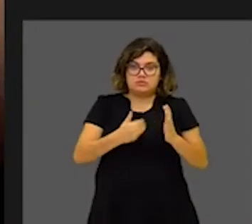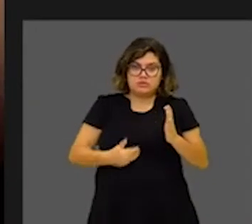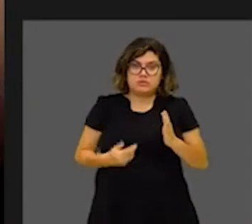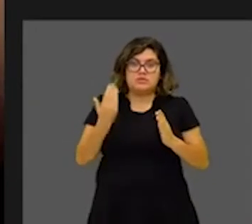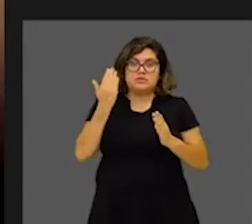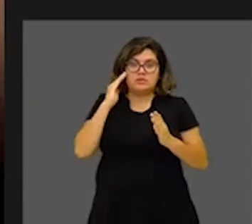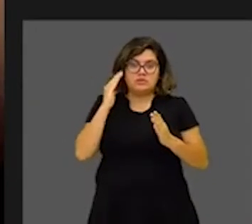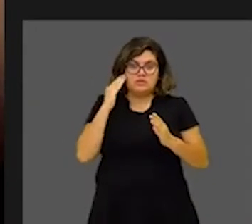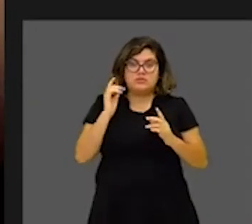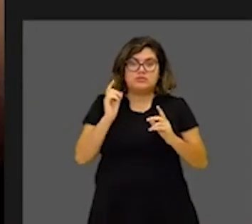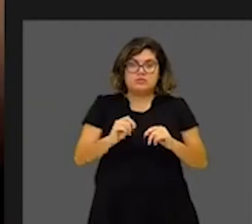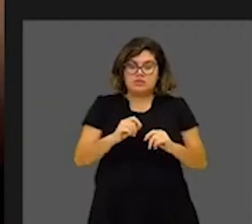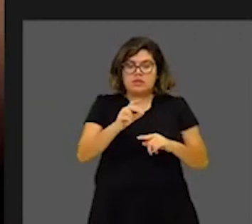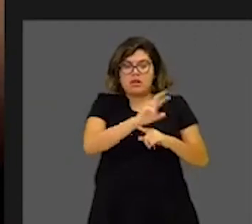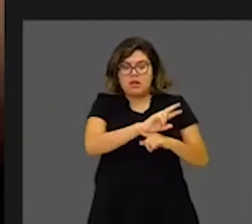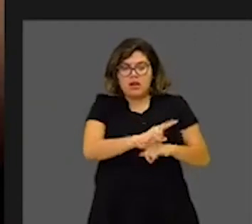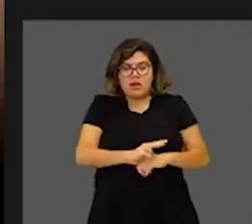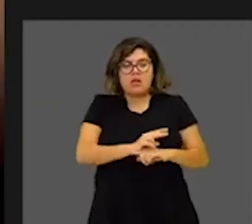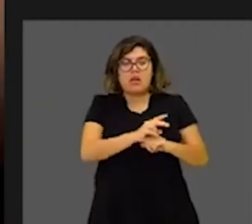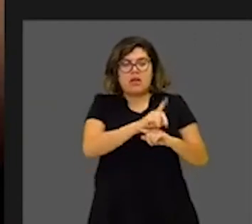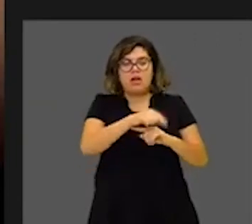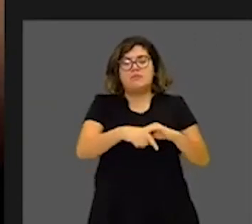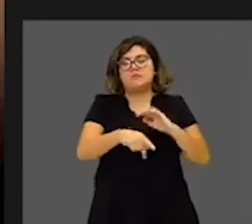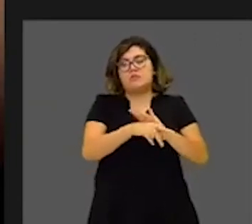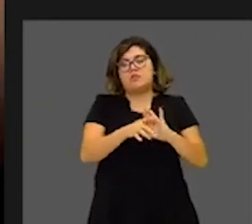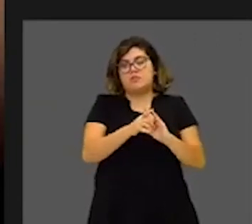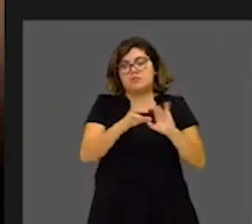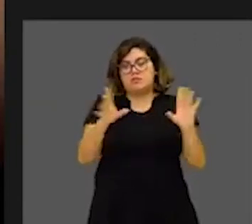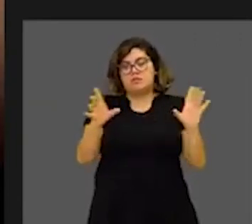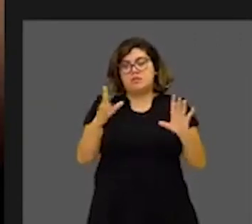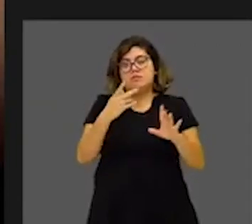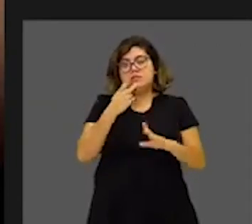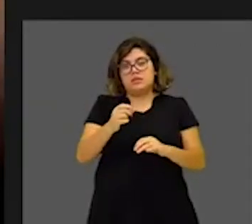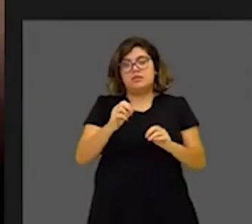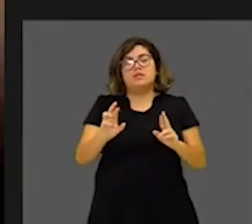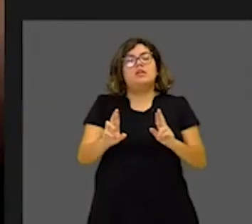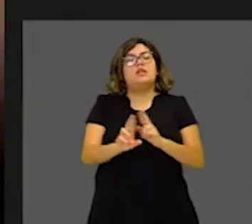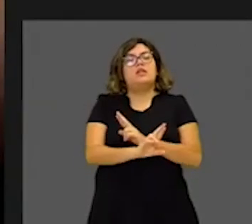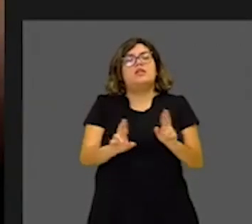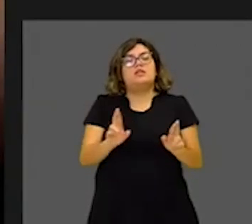as contas faz parte de uma democracia e que dia pegamos que a sua relação diante da Democracia